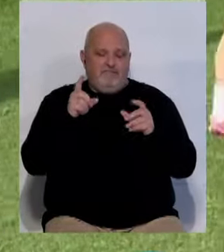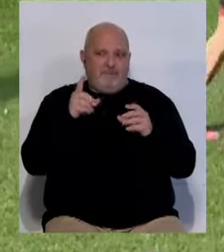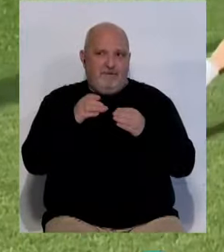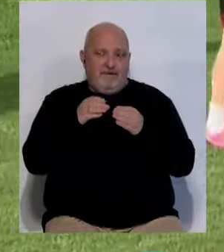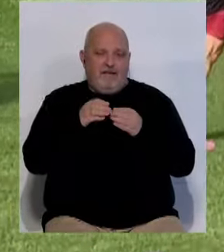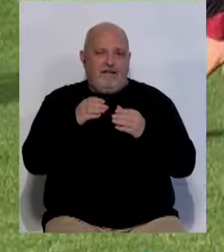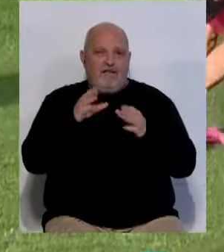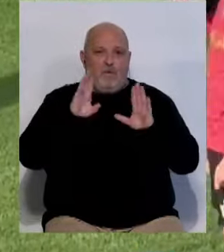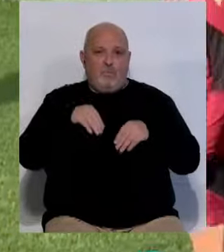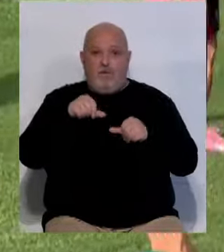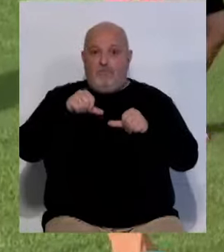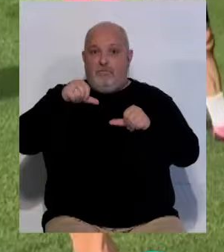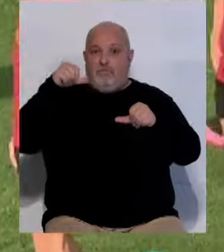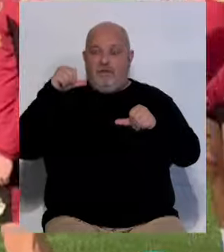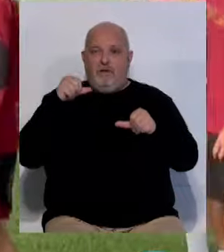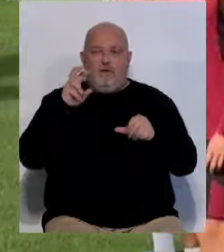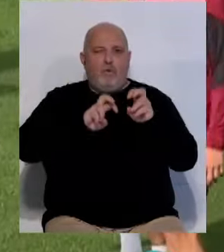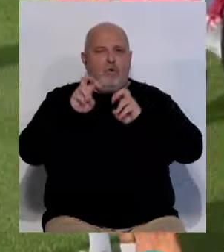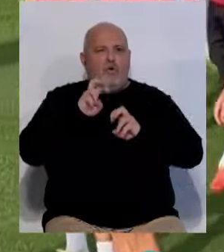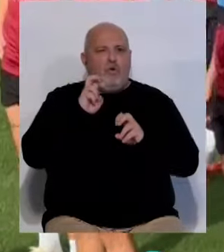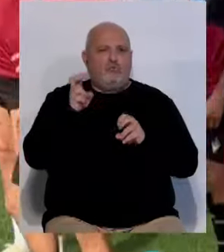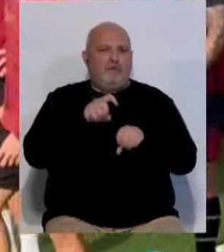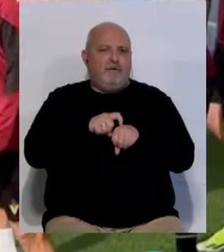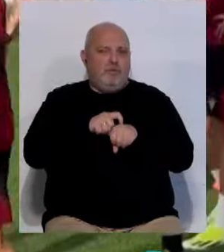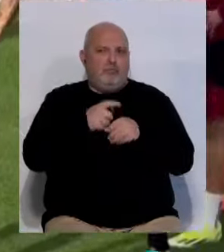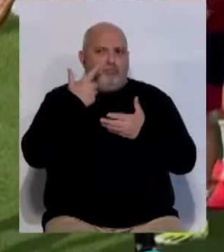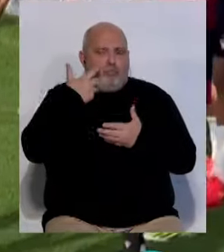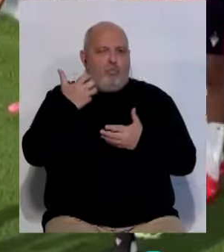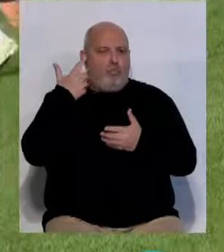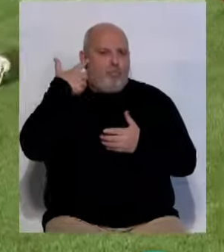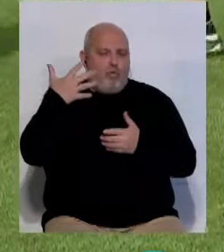tenido los últimos años es decir el último año se buscó futbolista contrastado Lucas Pérez que venía